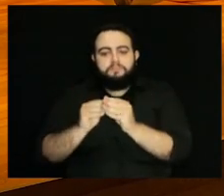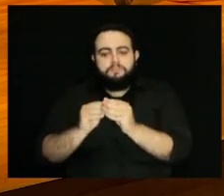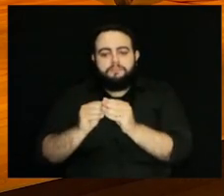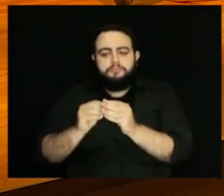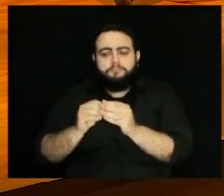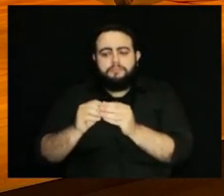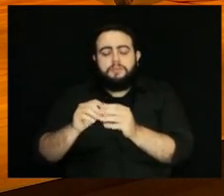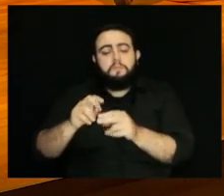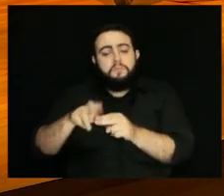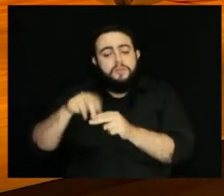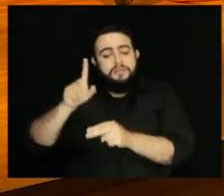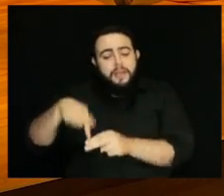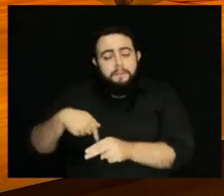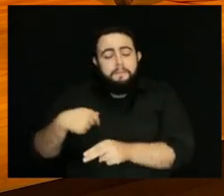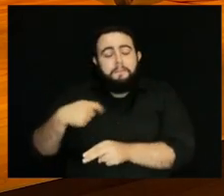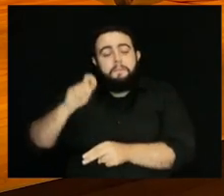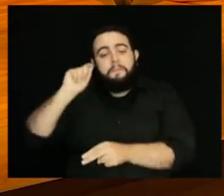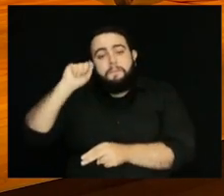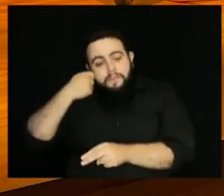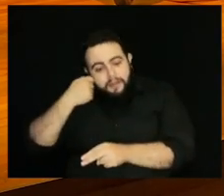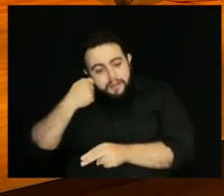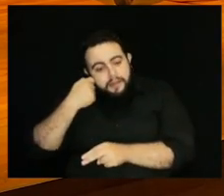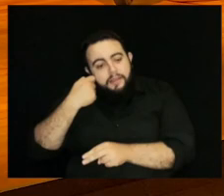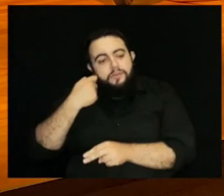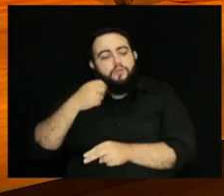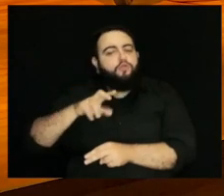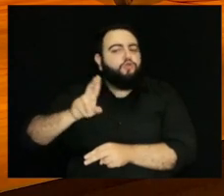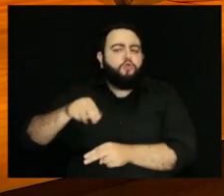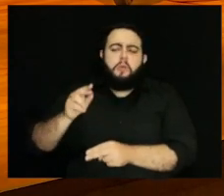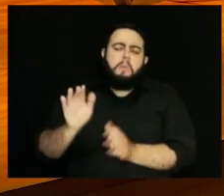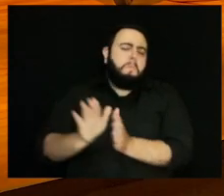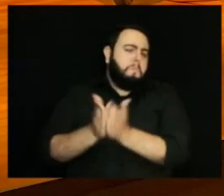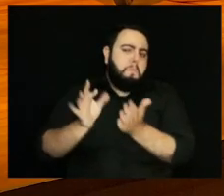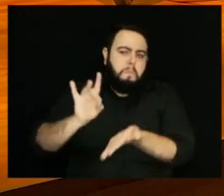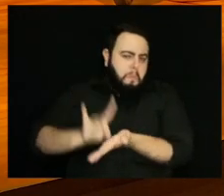de classe média baixa, porto alegrense, nunca foi pobre na verdade né, esse já era um diferencial,